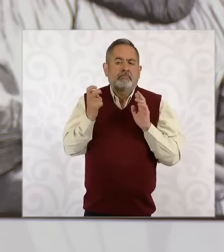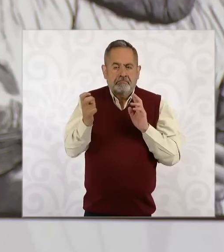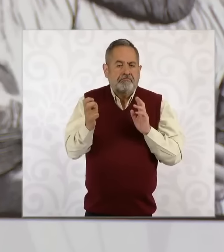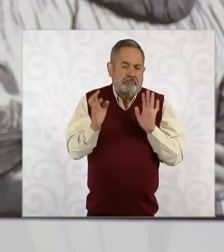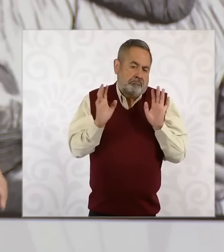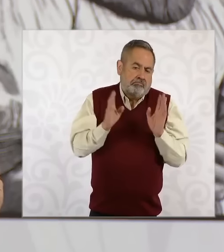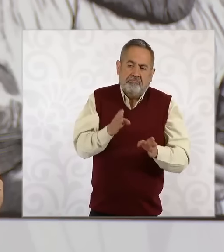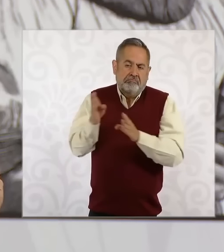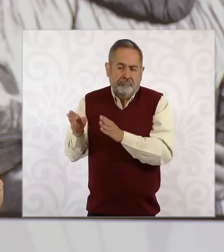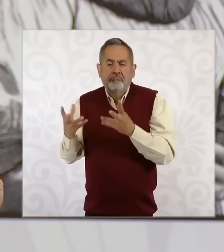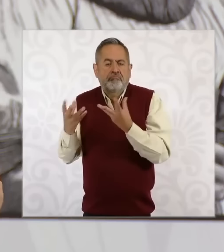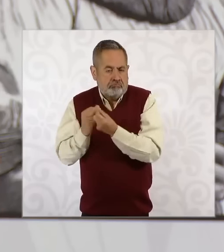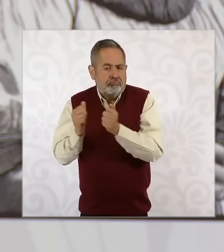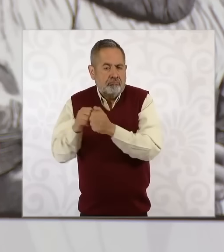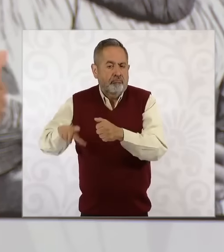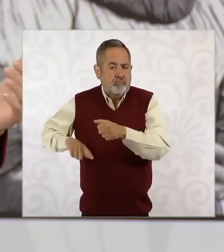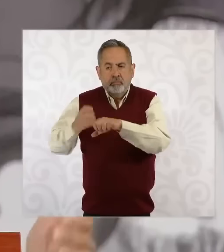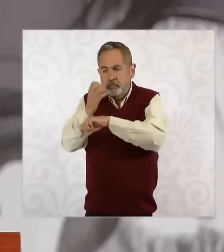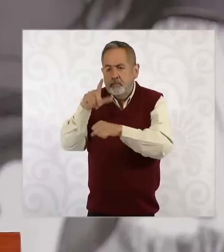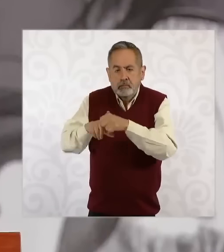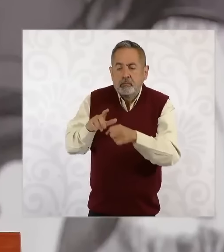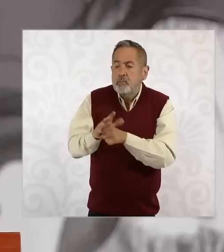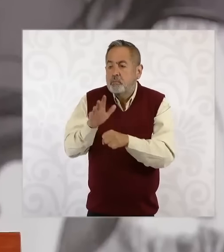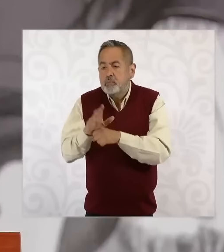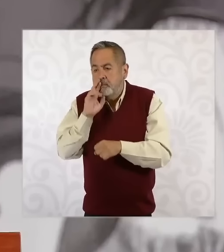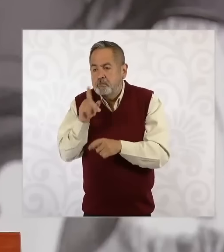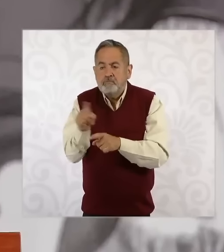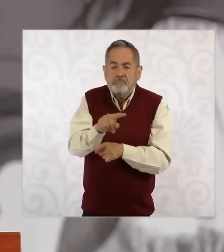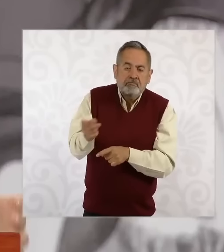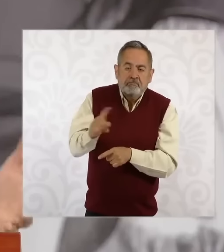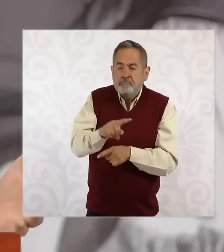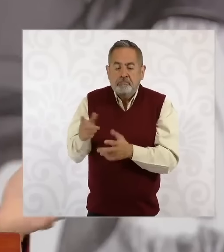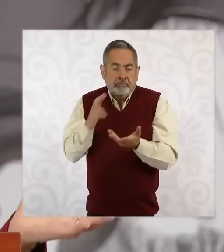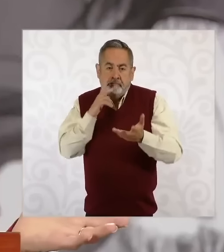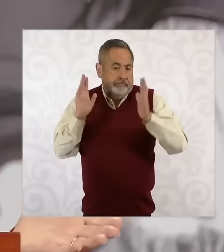junto con el gobierno del estado para ver cuál es la mejor opción para esta carretera, pues que